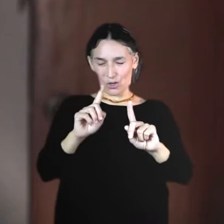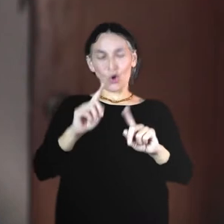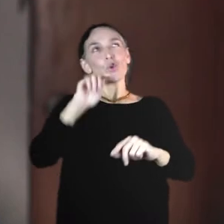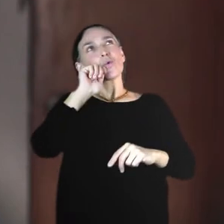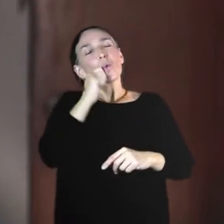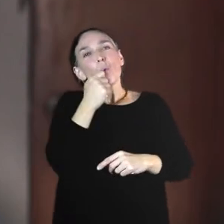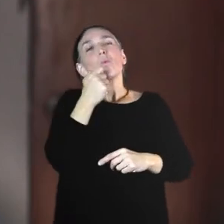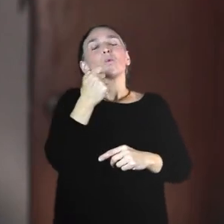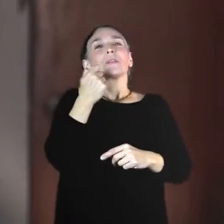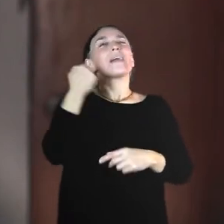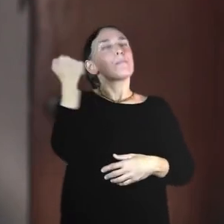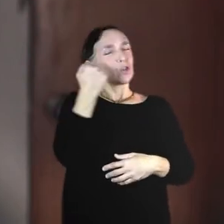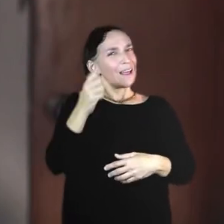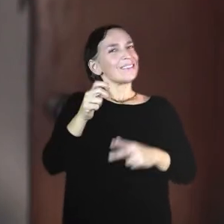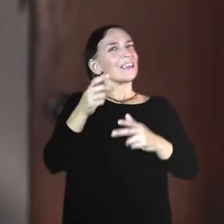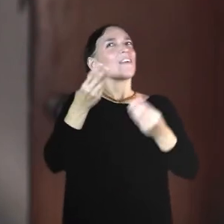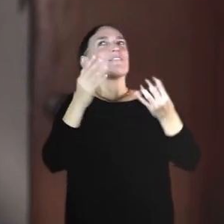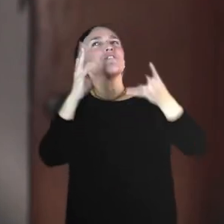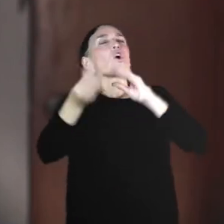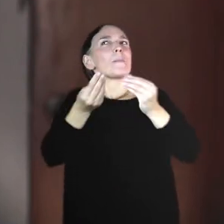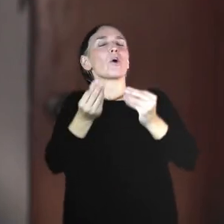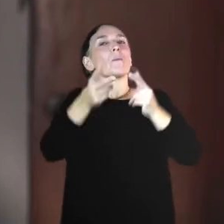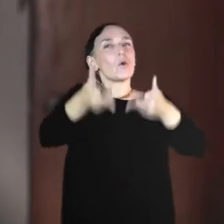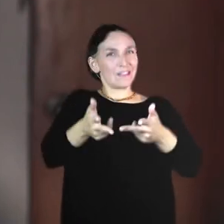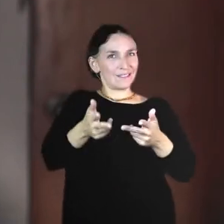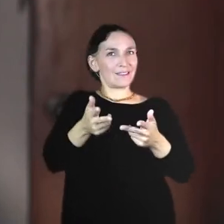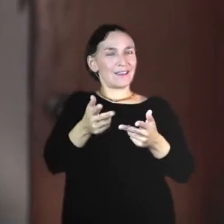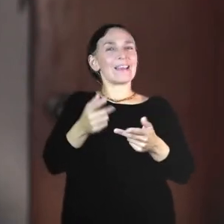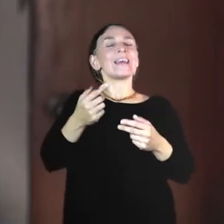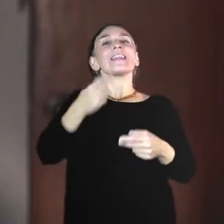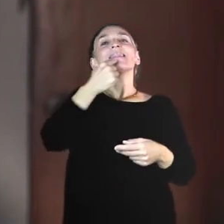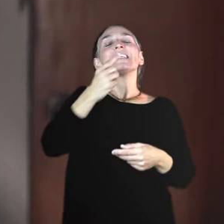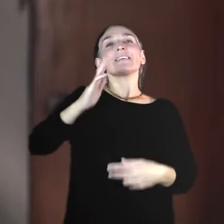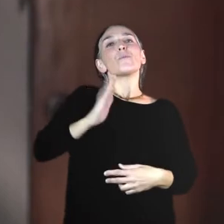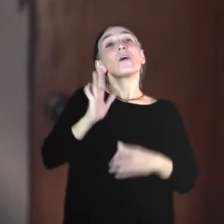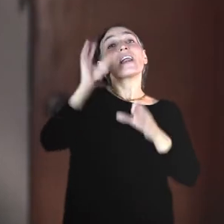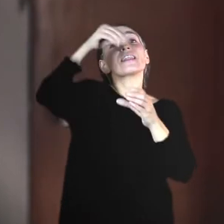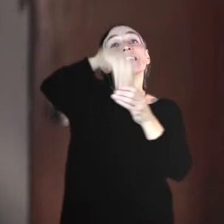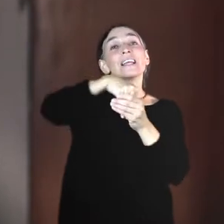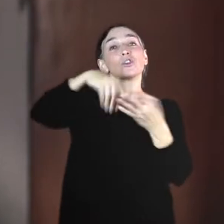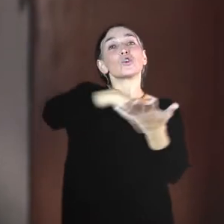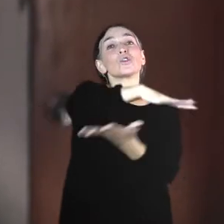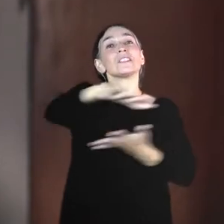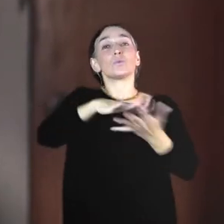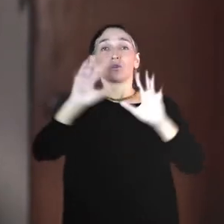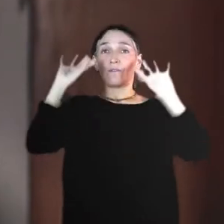El vocabulario es muy importante. Decimos “mujer en situación de violencia domestica”